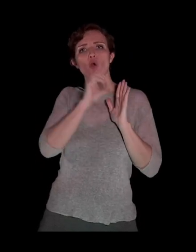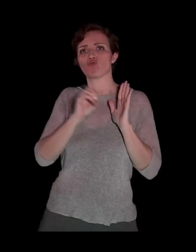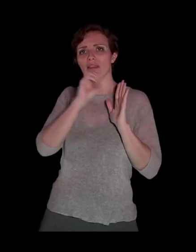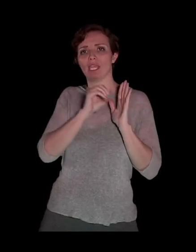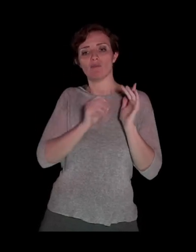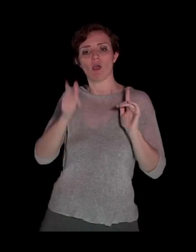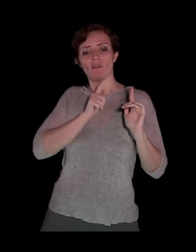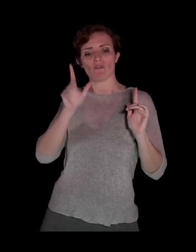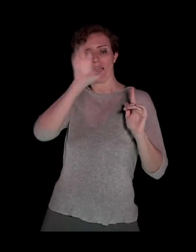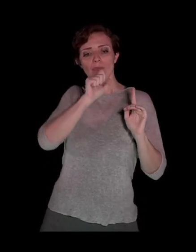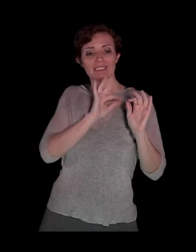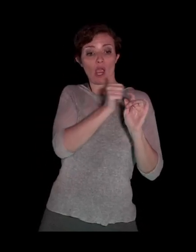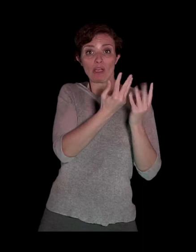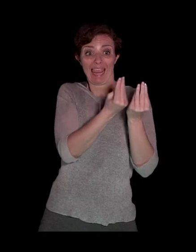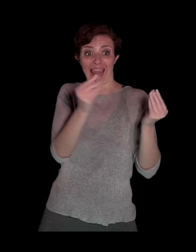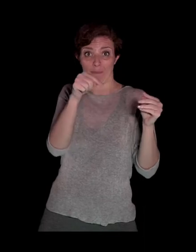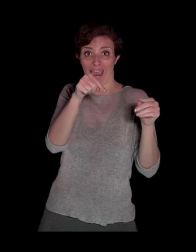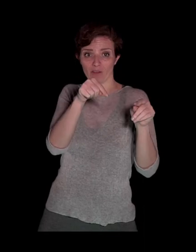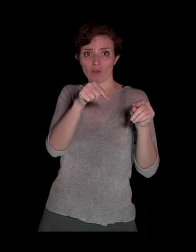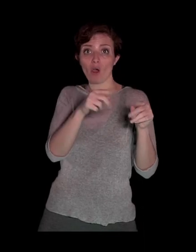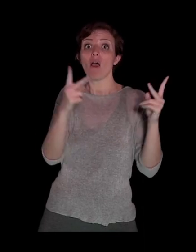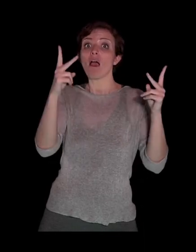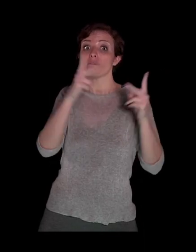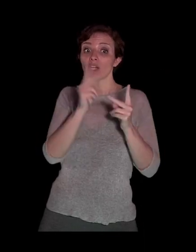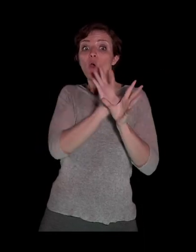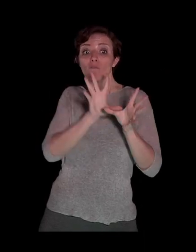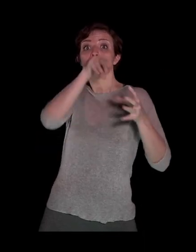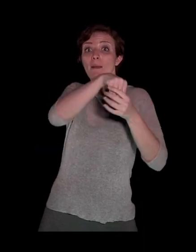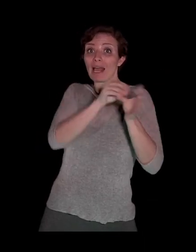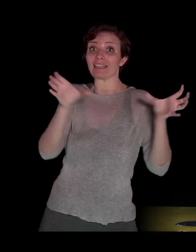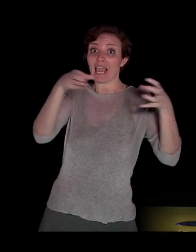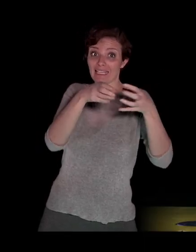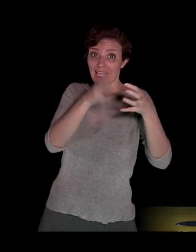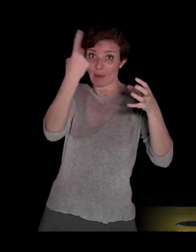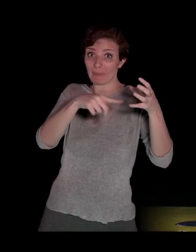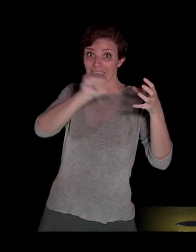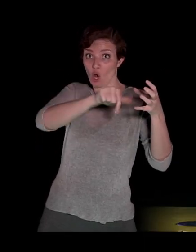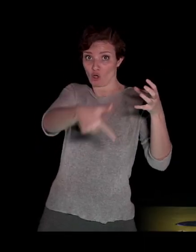..se ciascun elemento, in maniera univoca, possa 'appartenere' a un insieme. L'appartenenza si indica con questo simbolo.